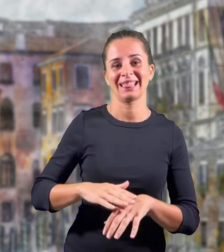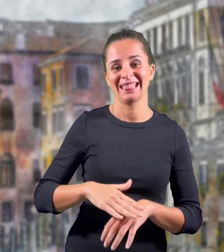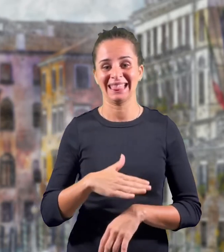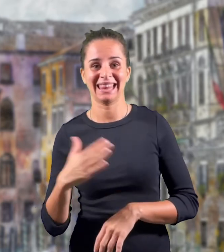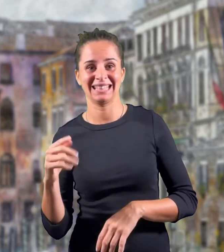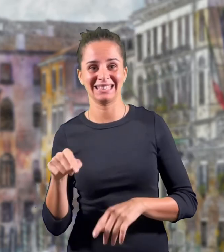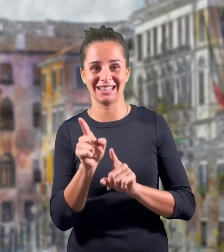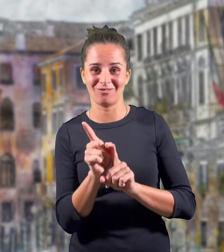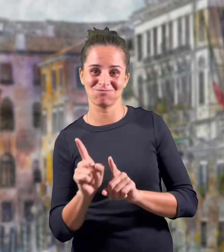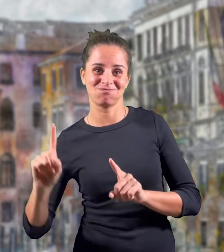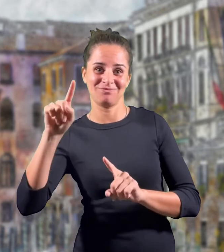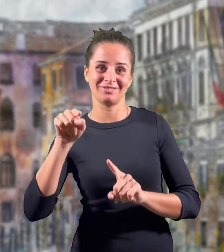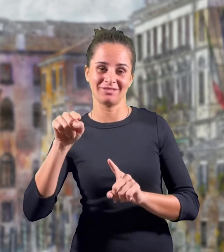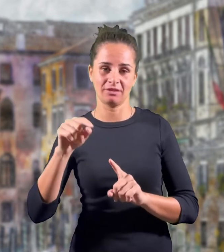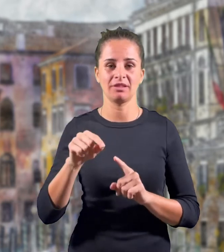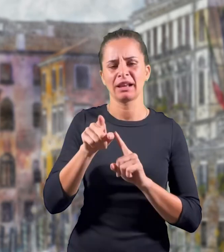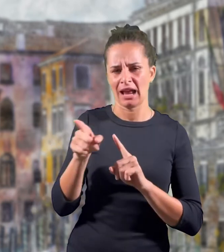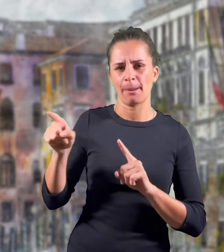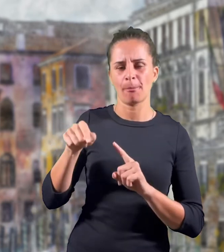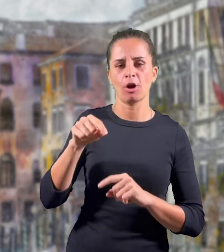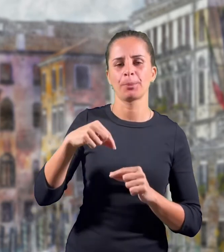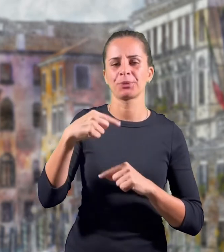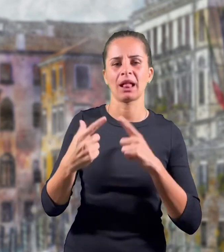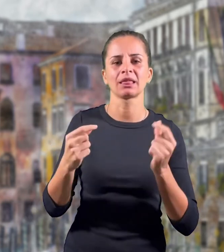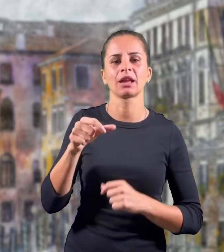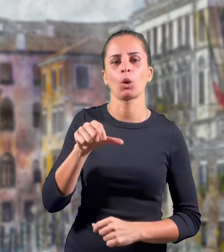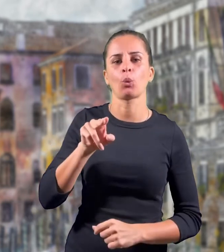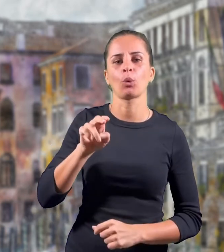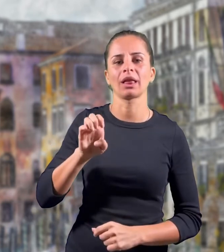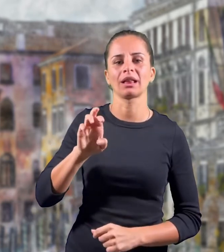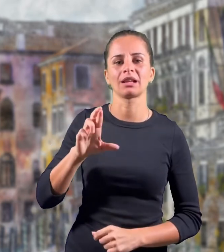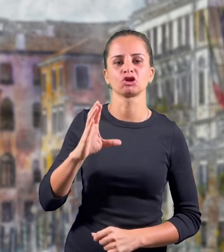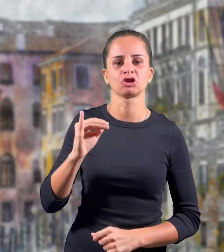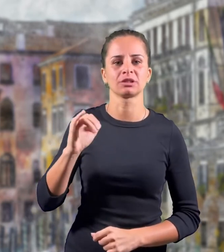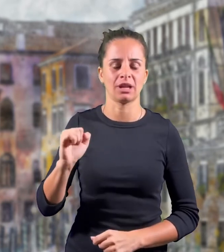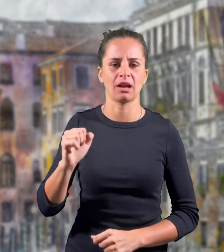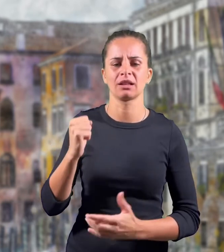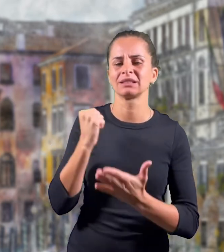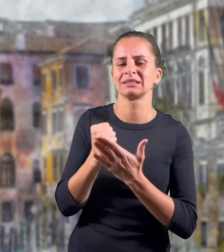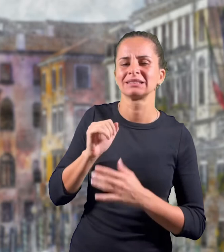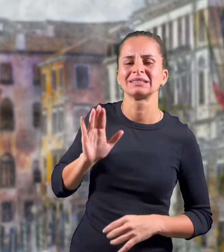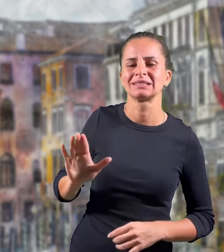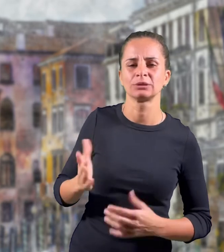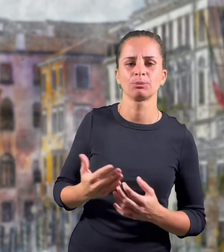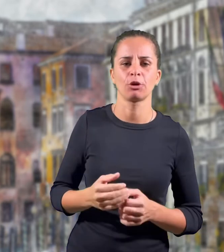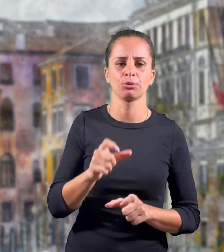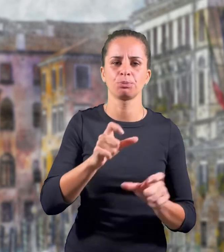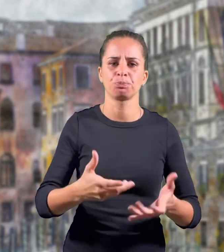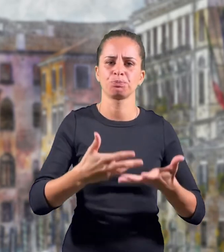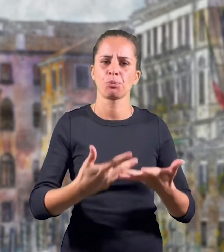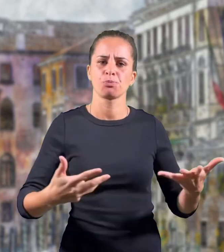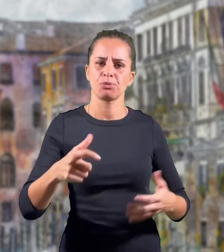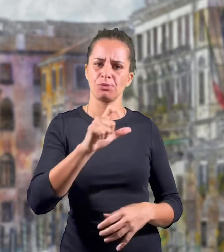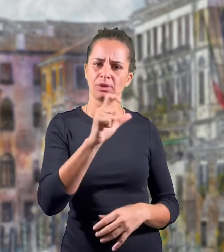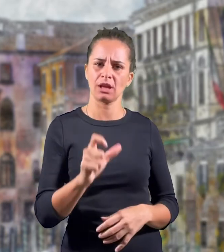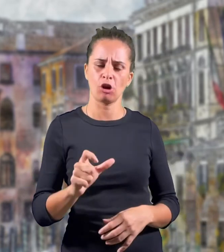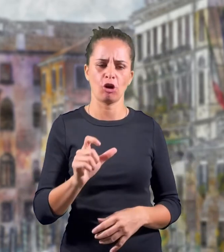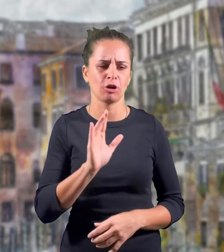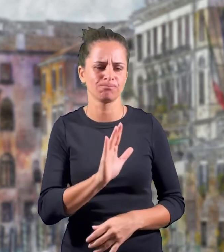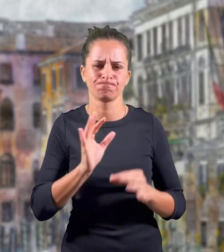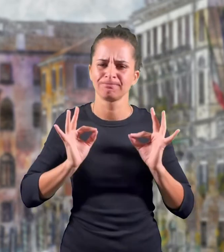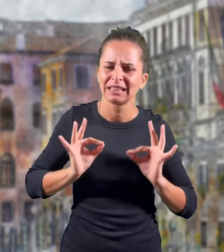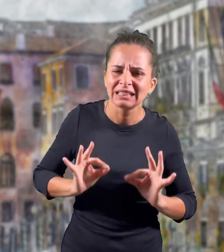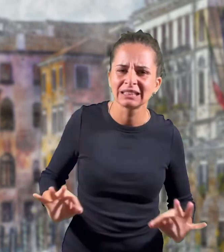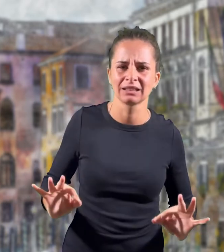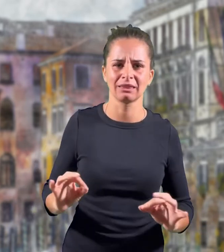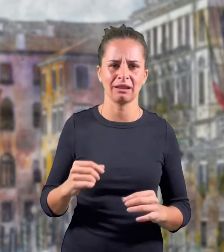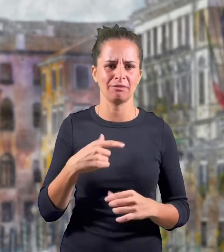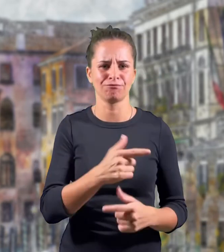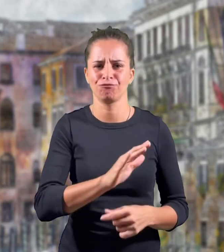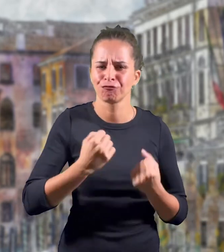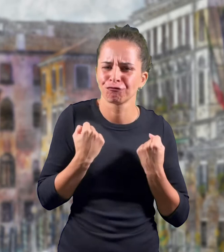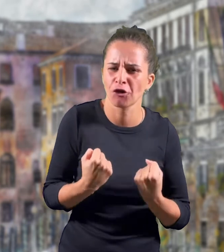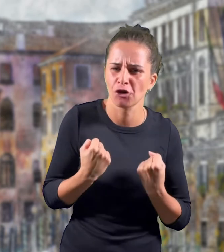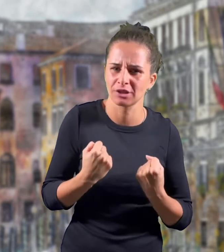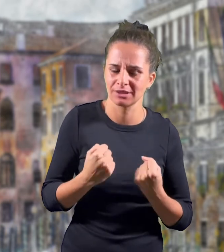Il ramo di quercia che chiude a destra l'emblema, incarna la forza e la dignità del popolo italiano.